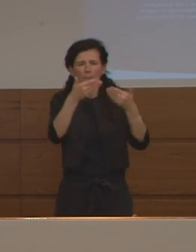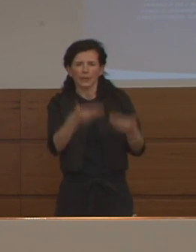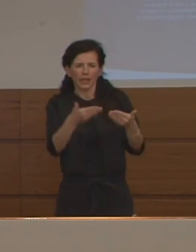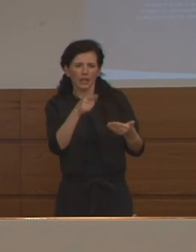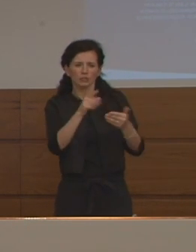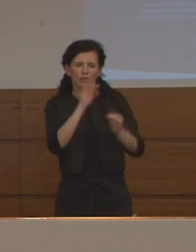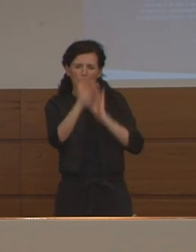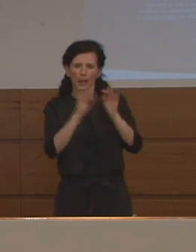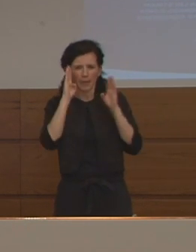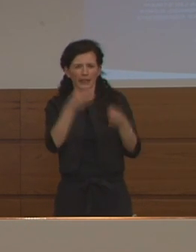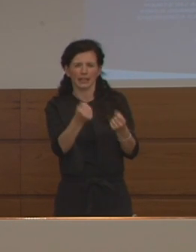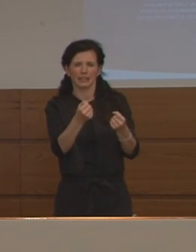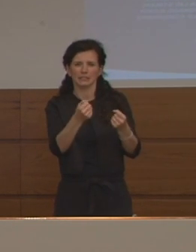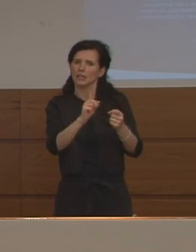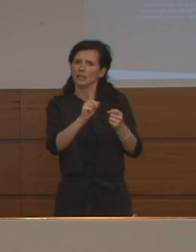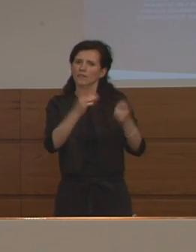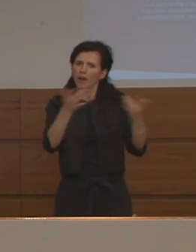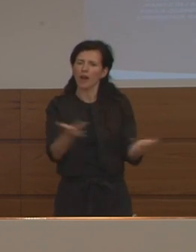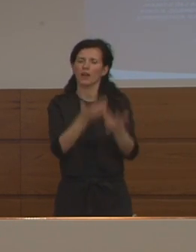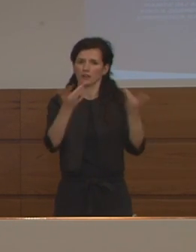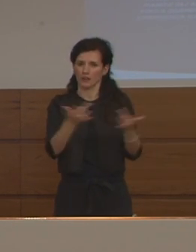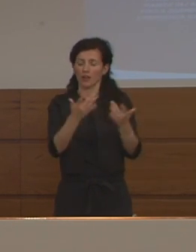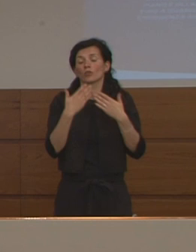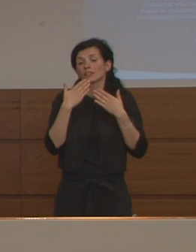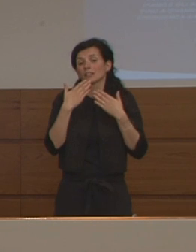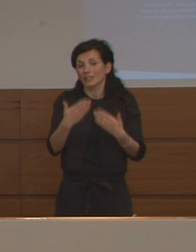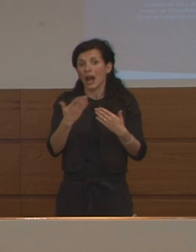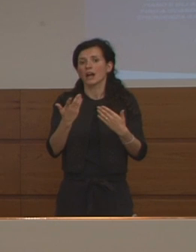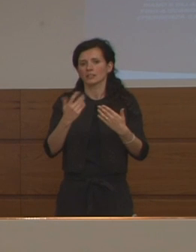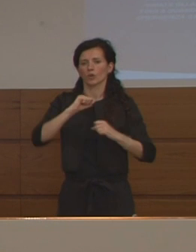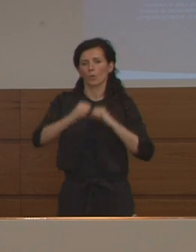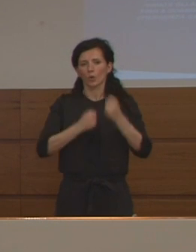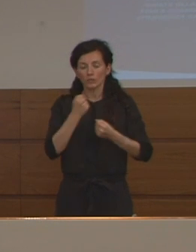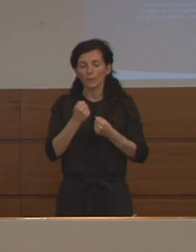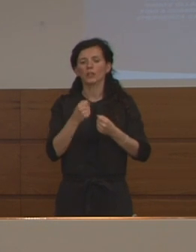chiave del nostro Servizio Sanitario Nazionale: le terapie intensive.